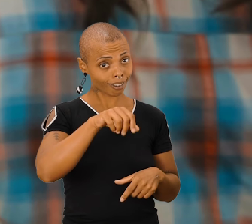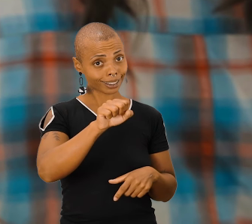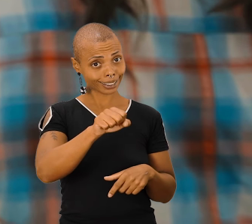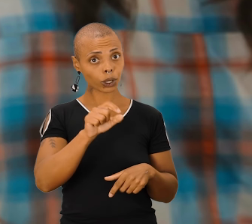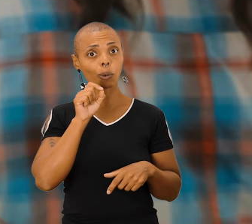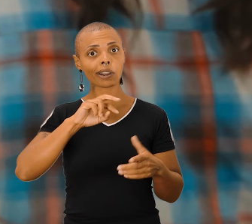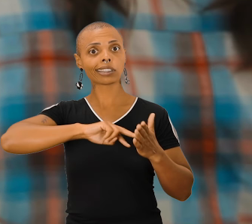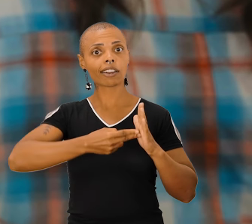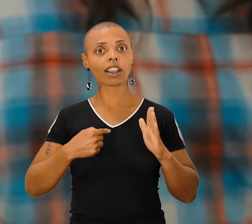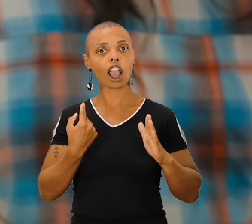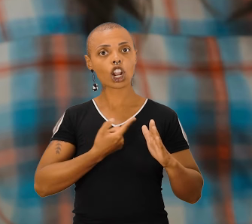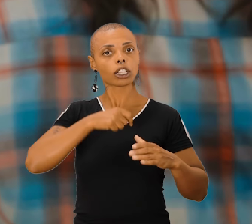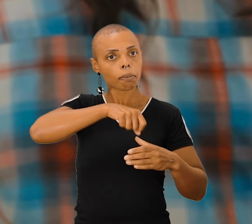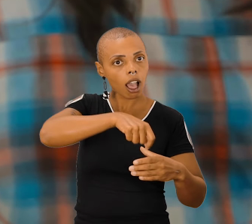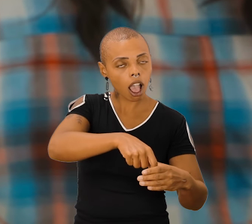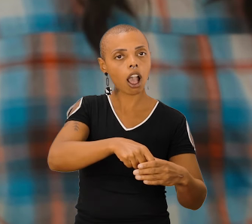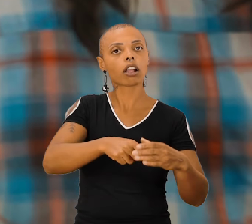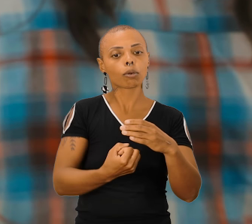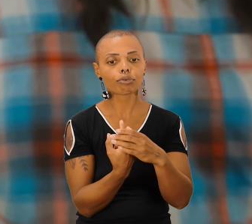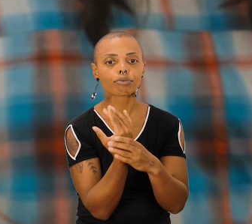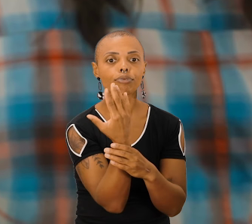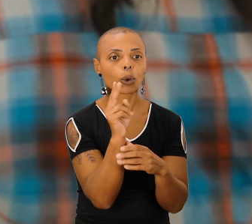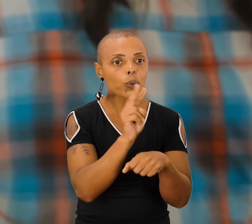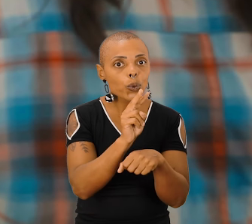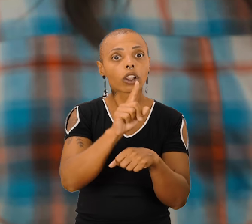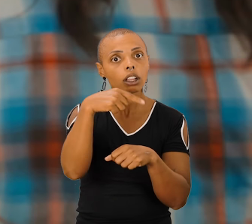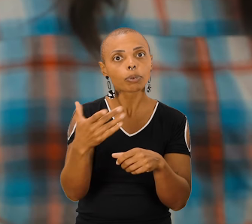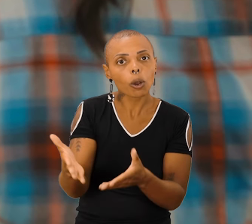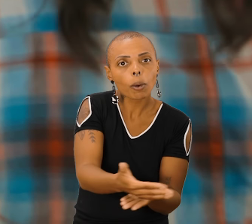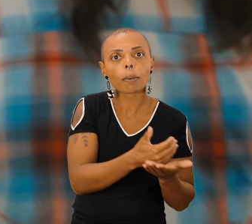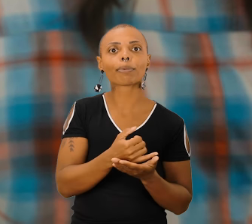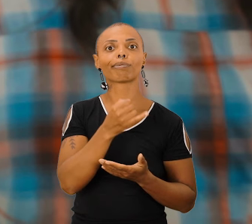cultivamos e depois colhemos, o como o feijão, o milho, alface, a couve...